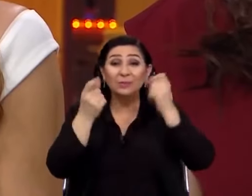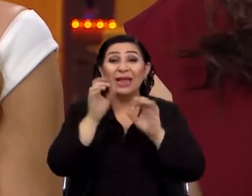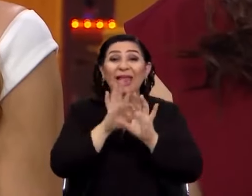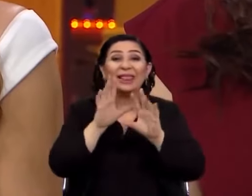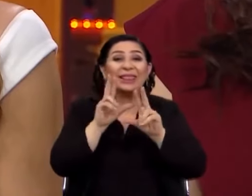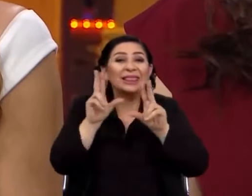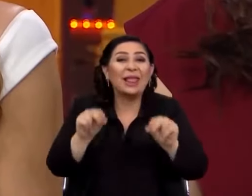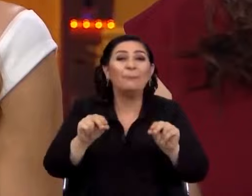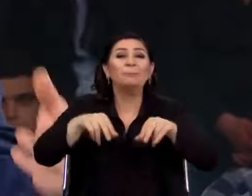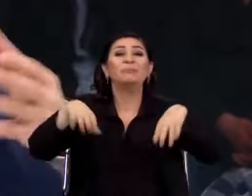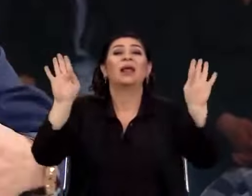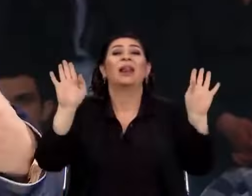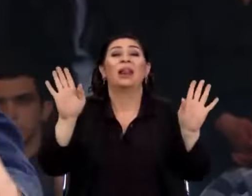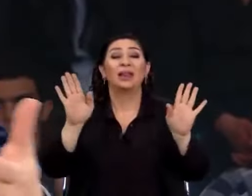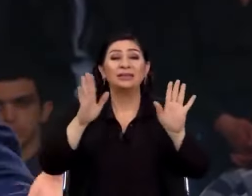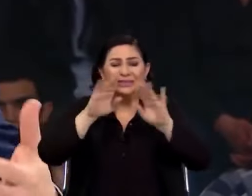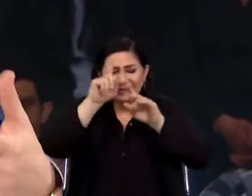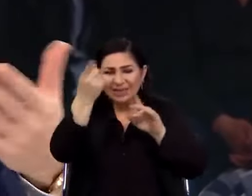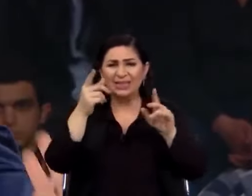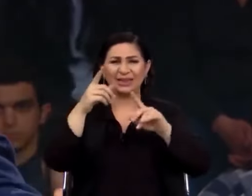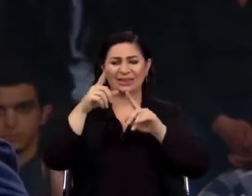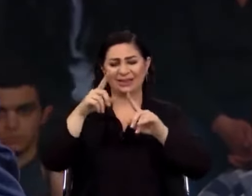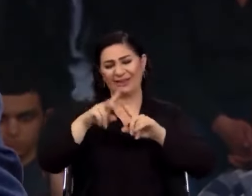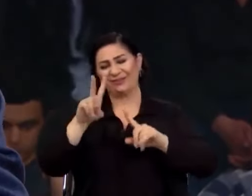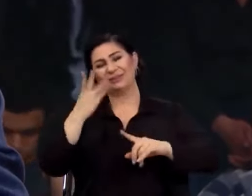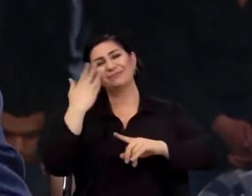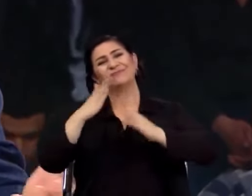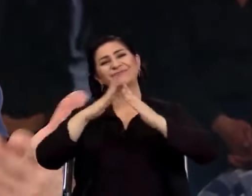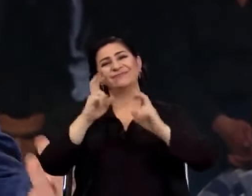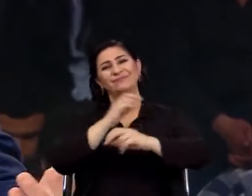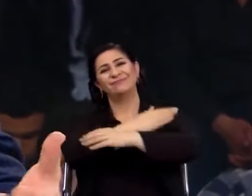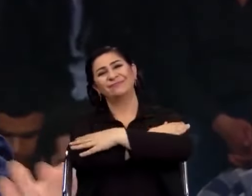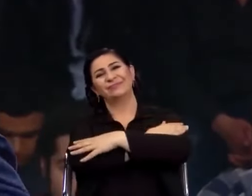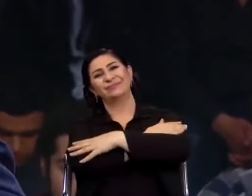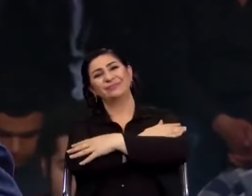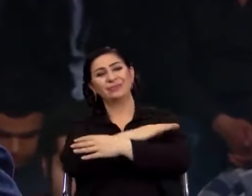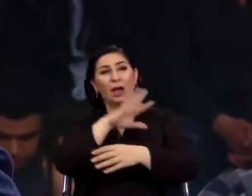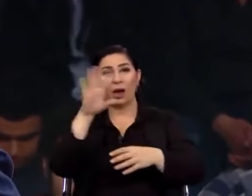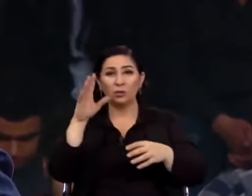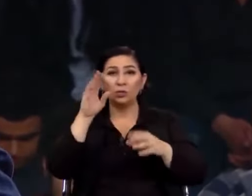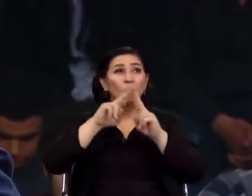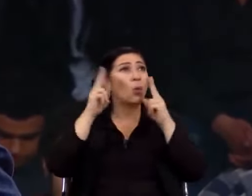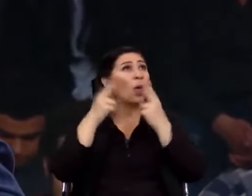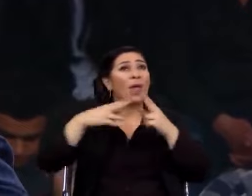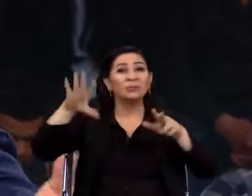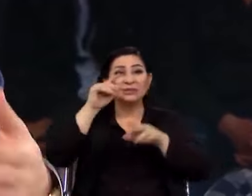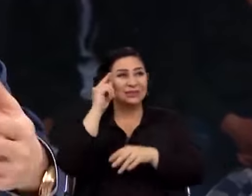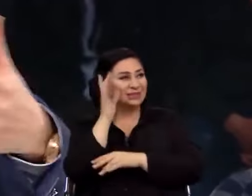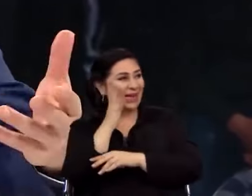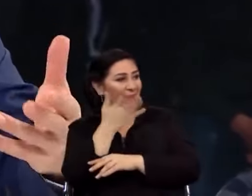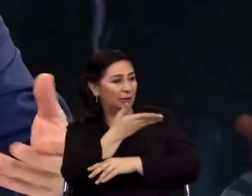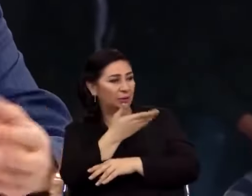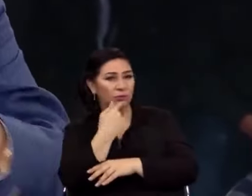televizyon seyretmek yani sadece evde oturup televizyon seyreden adamlara bütün dünyada deli gözüyle bakılıyor biliyorsunuz ya onları geliyorlar